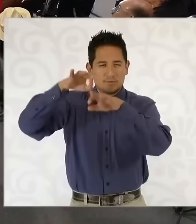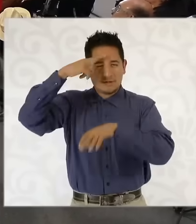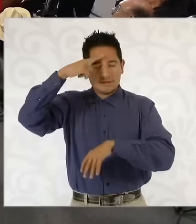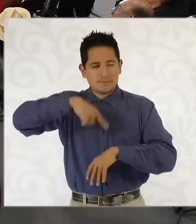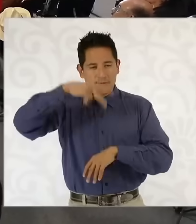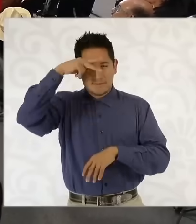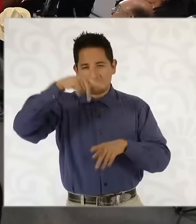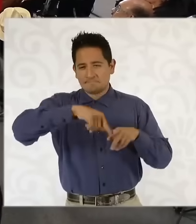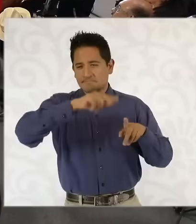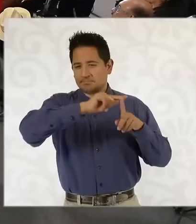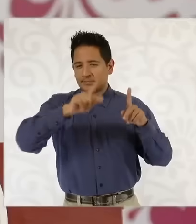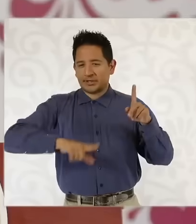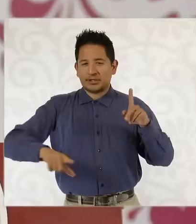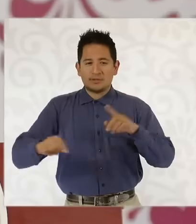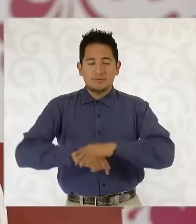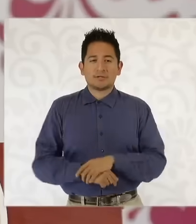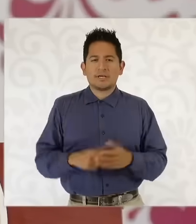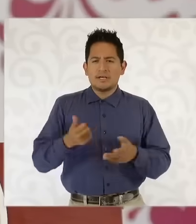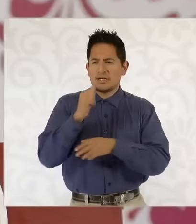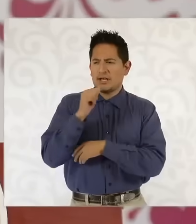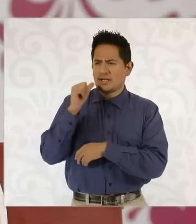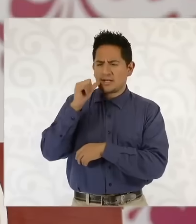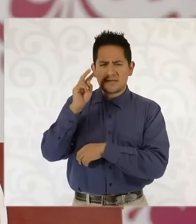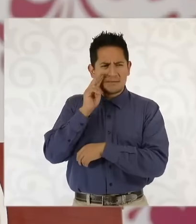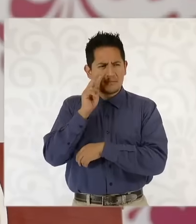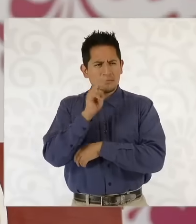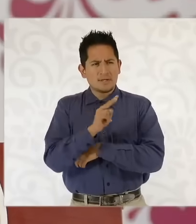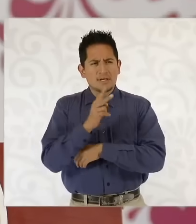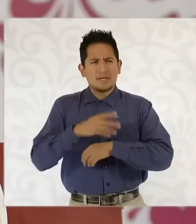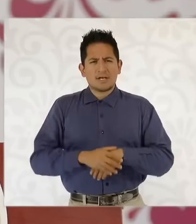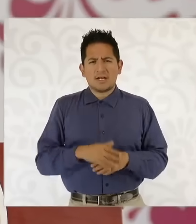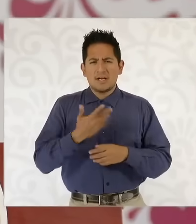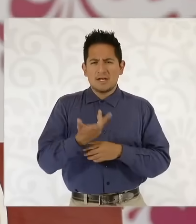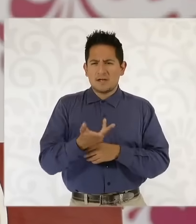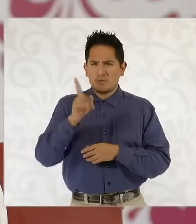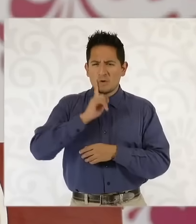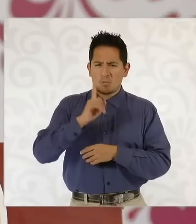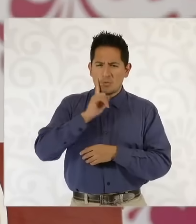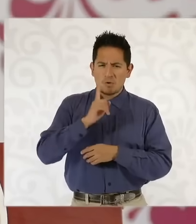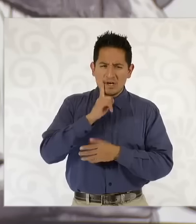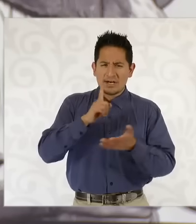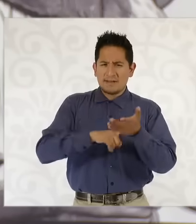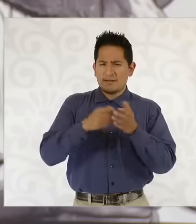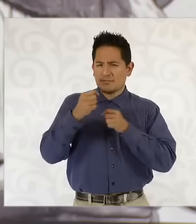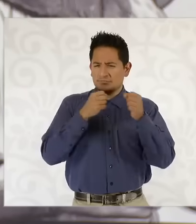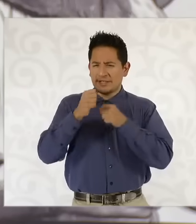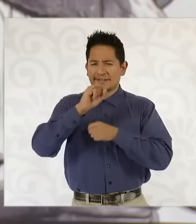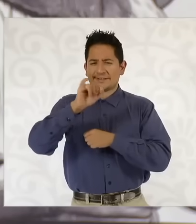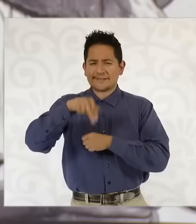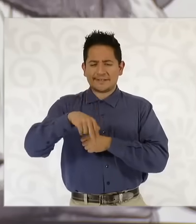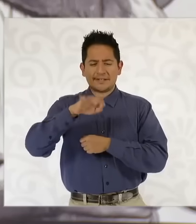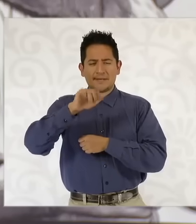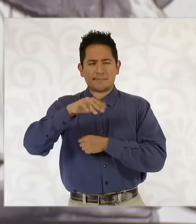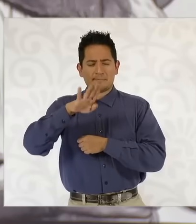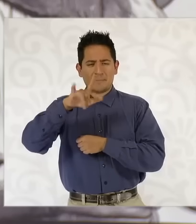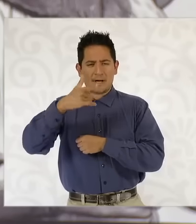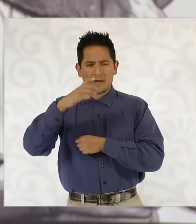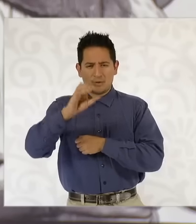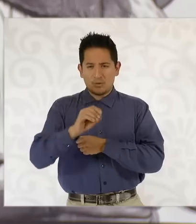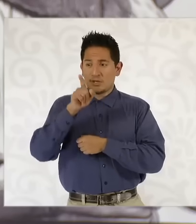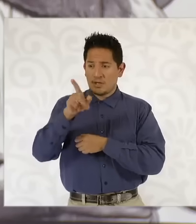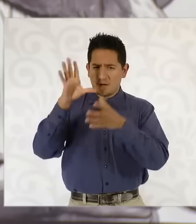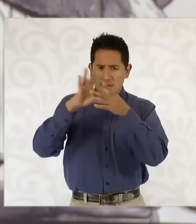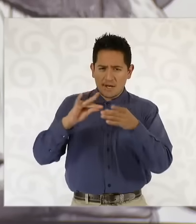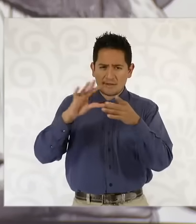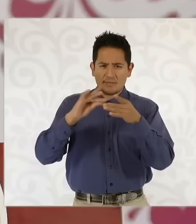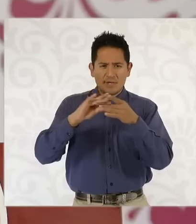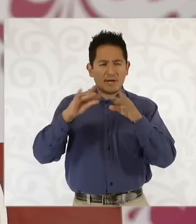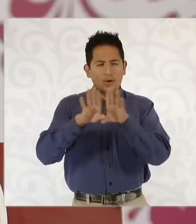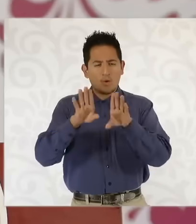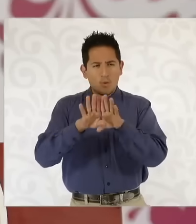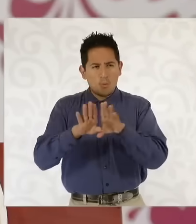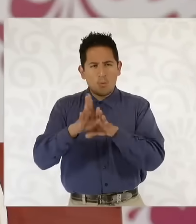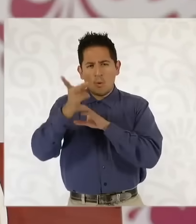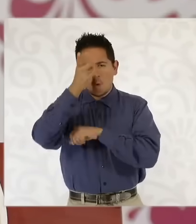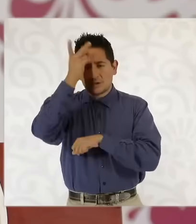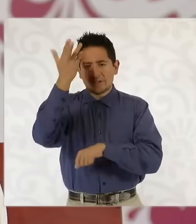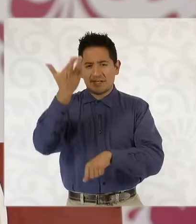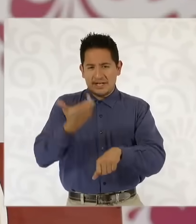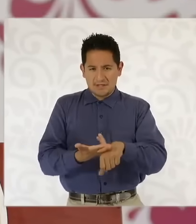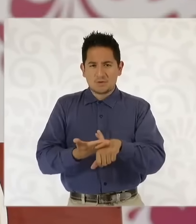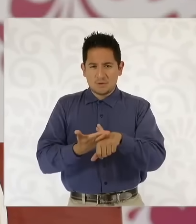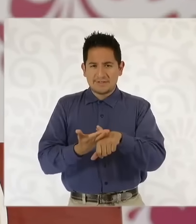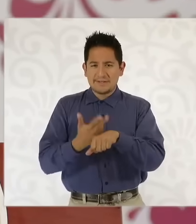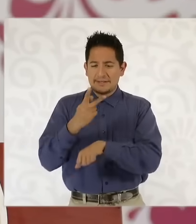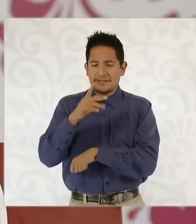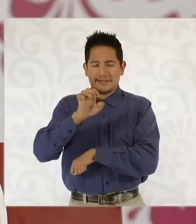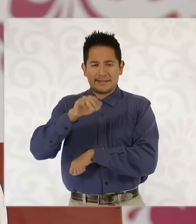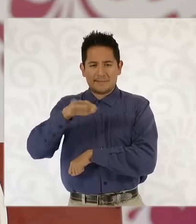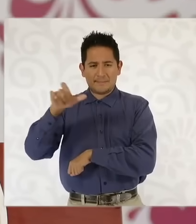de una mujer en Sin embargo, que dice cómo los directivos de Pemex se gastaban su dinero. No